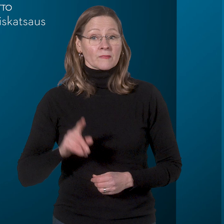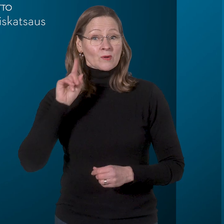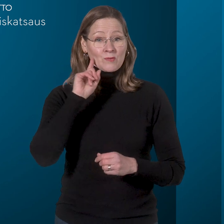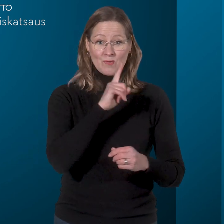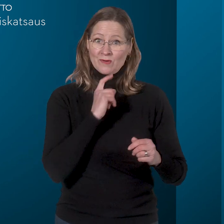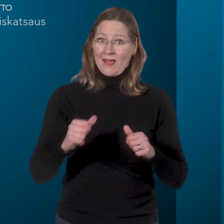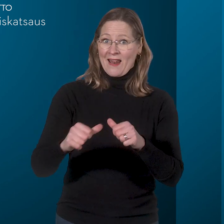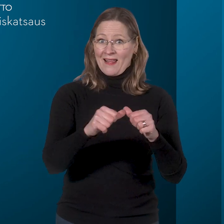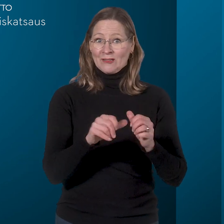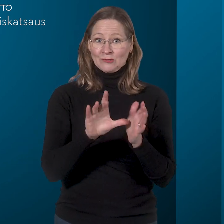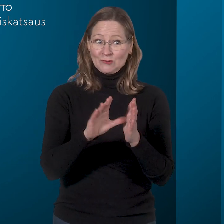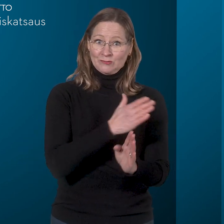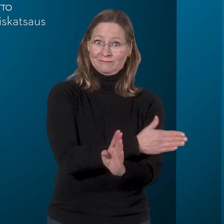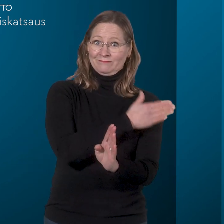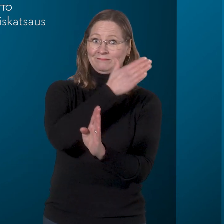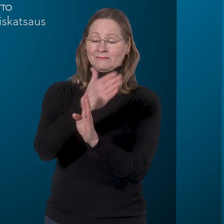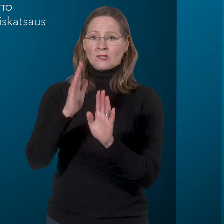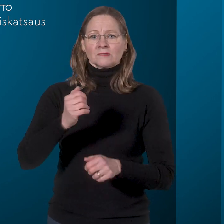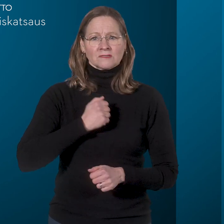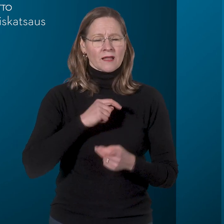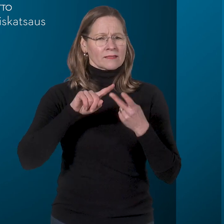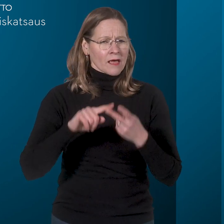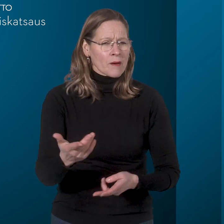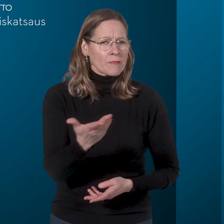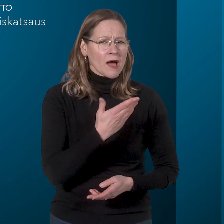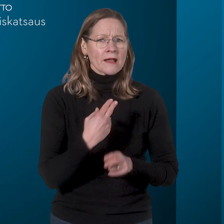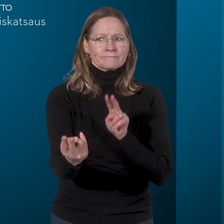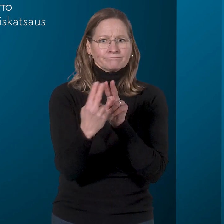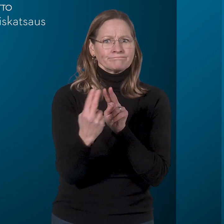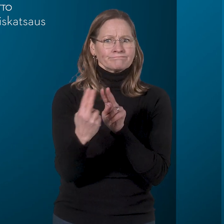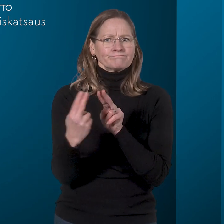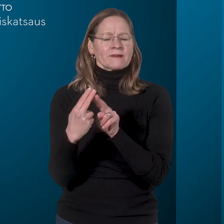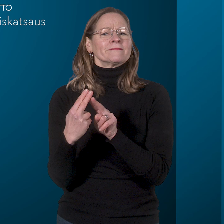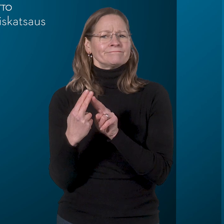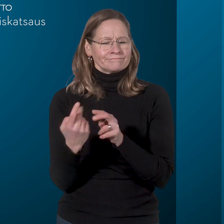Kuurojen Liitto on saanut kuluvan syksyn aikana jälleen paljon yhteydenottoja -